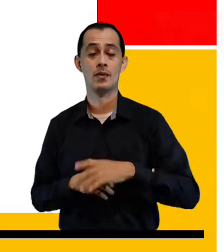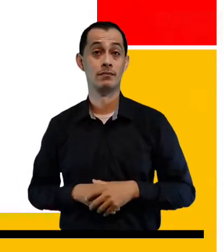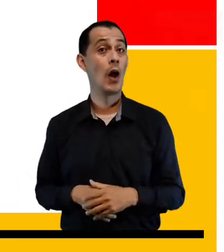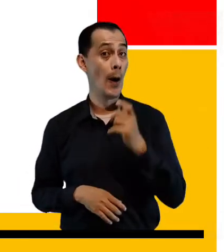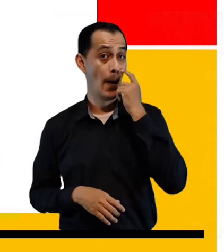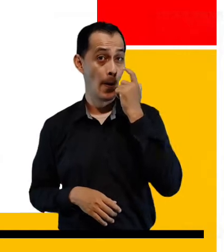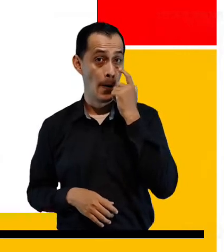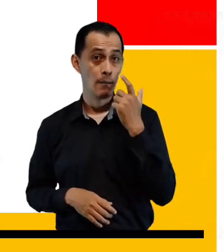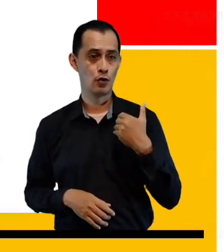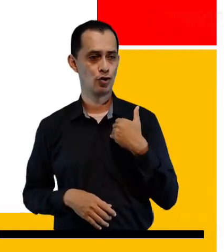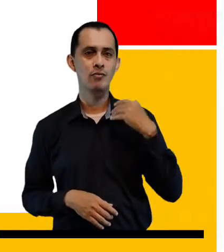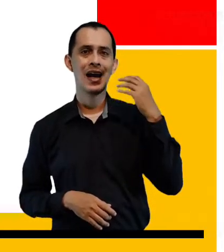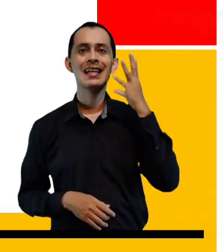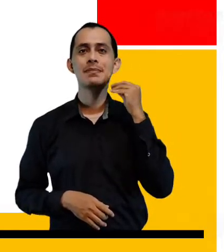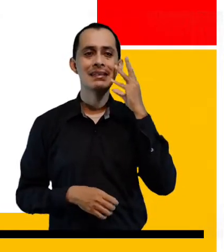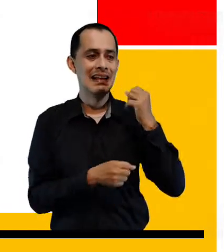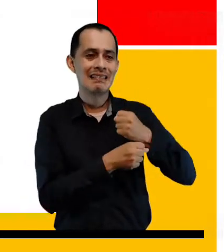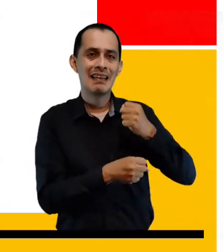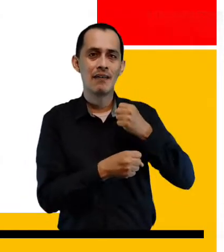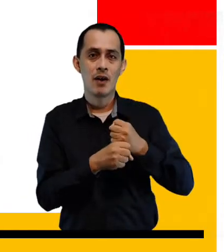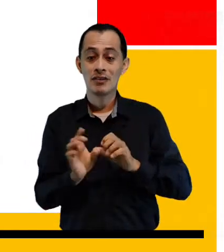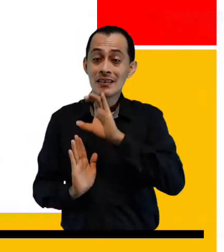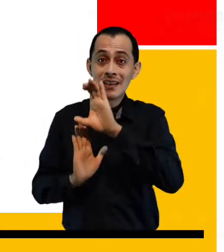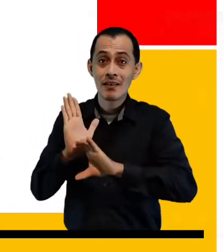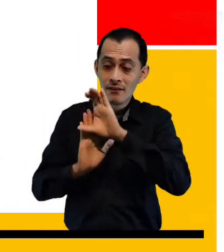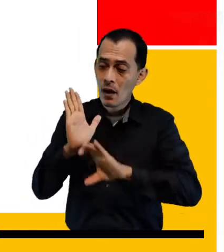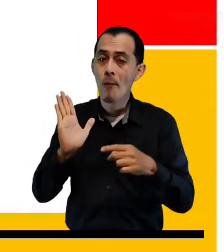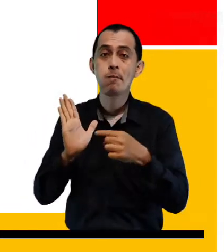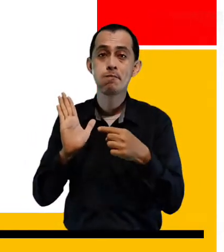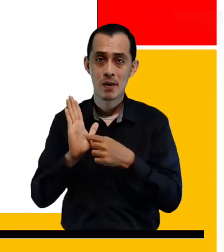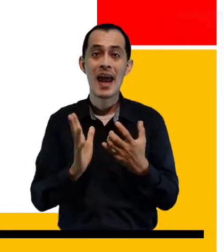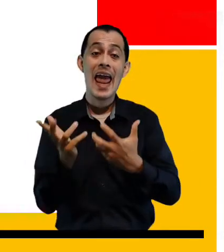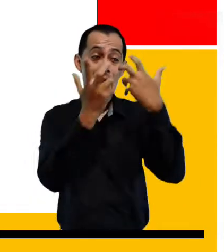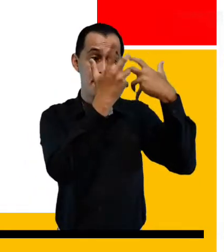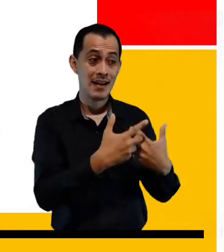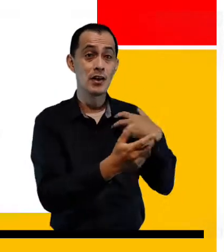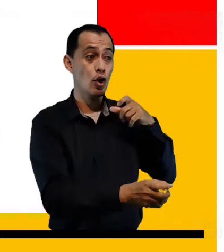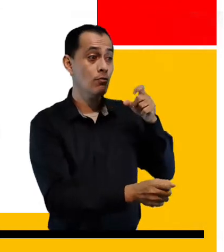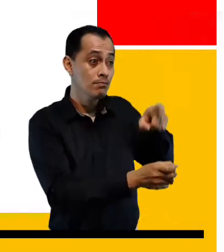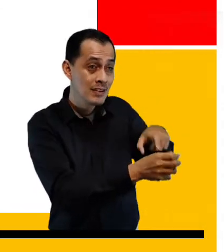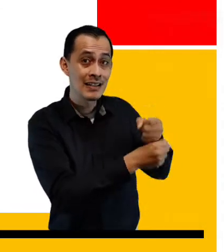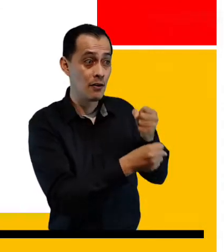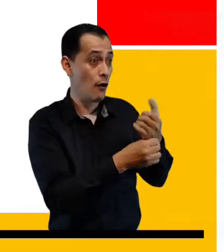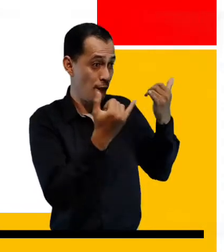la experiencia docente son los certificados laborales que hayan generado las instituciones